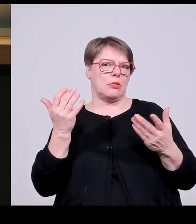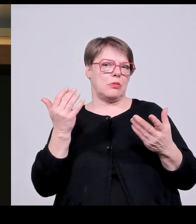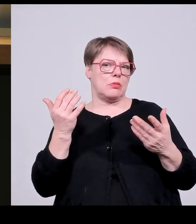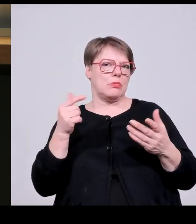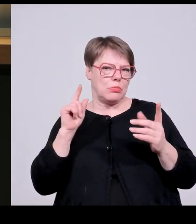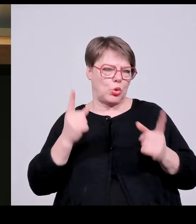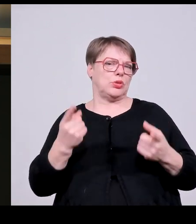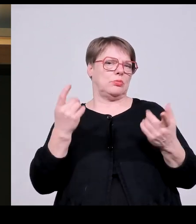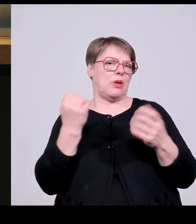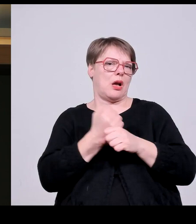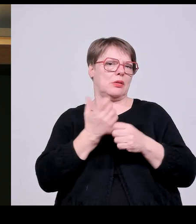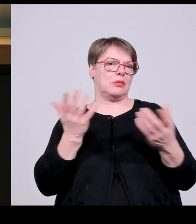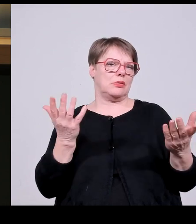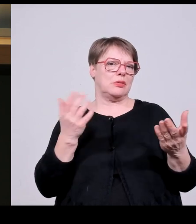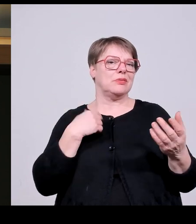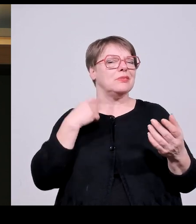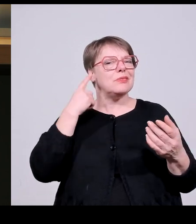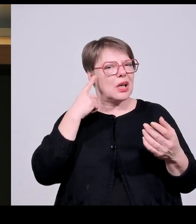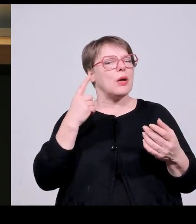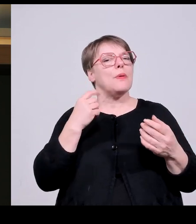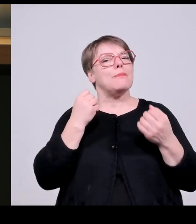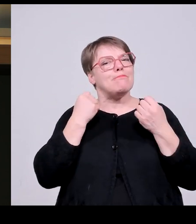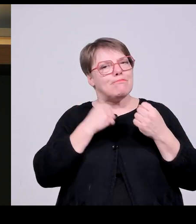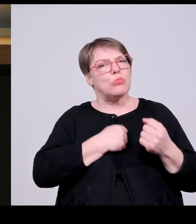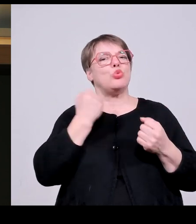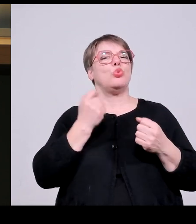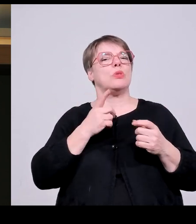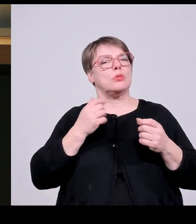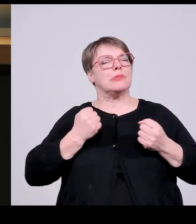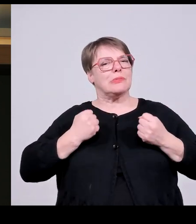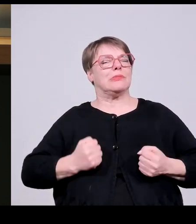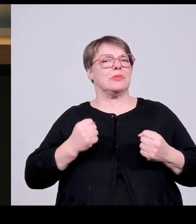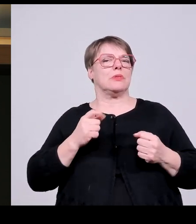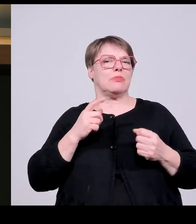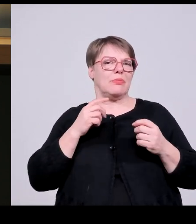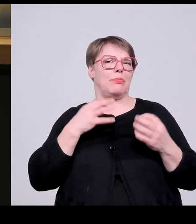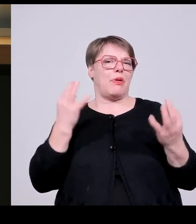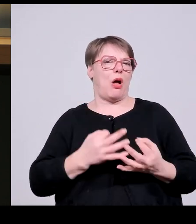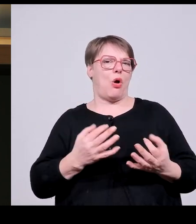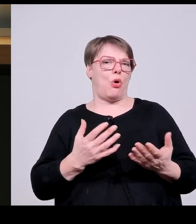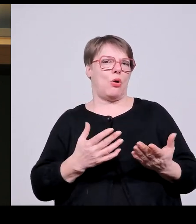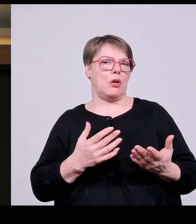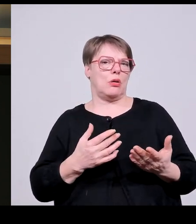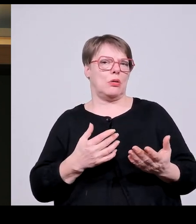Neue Zukunft für diese Stadt in der Mobilitäts Politik, aber auch in anderen Politikbereichen, dass es